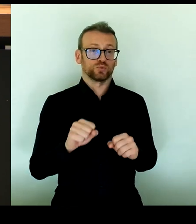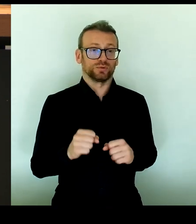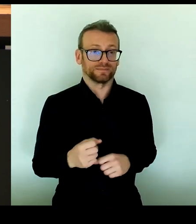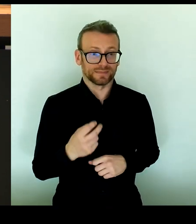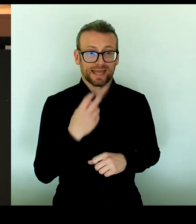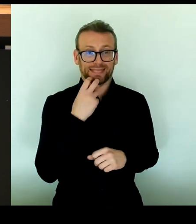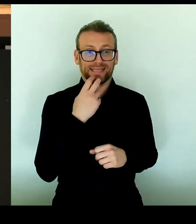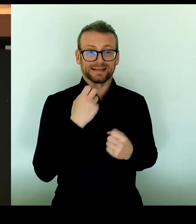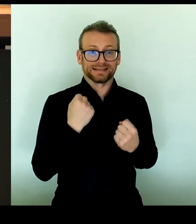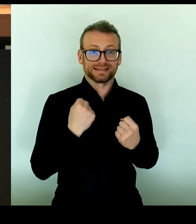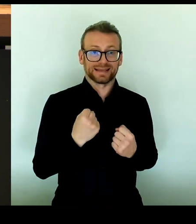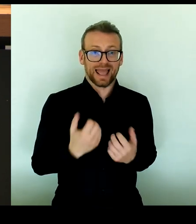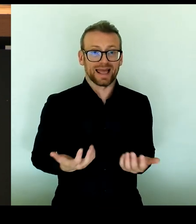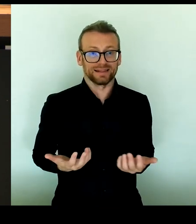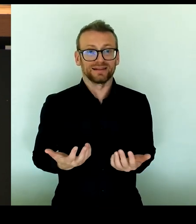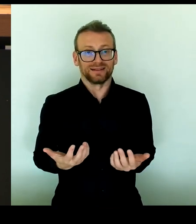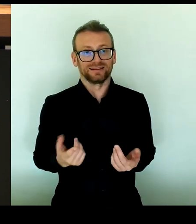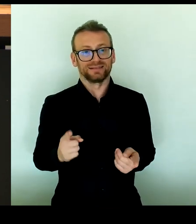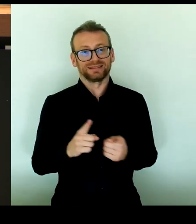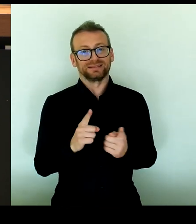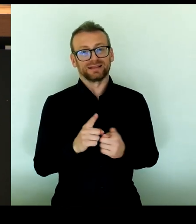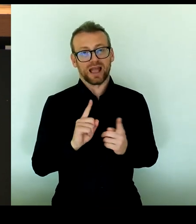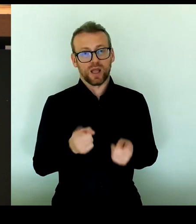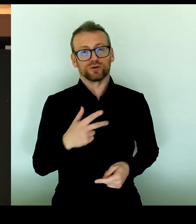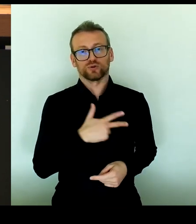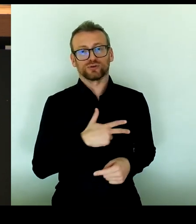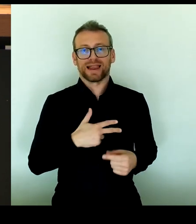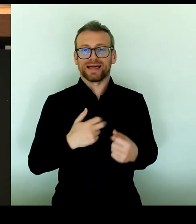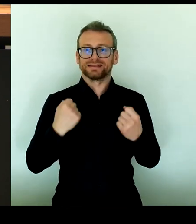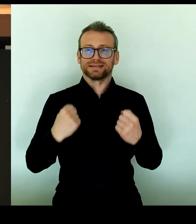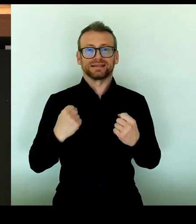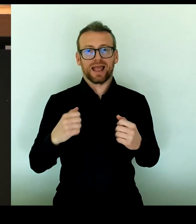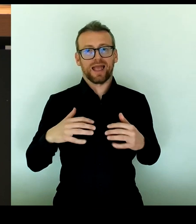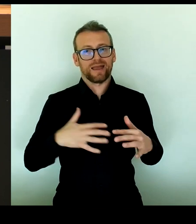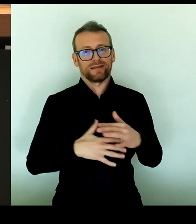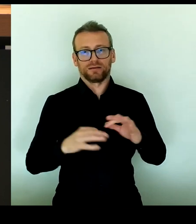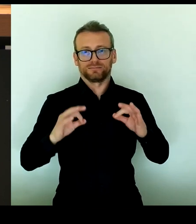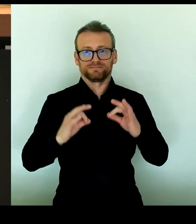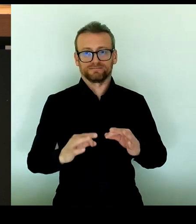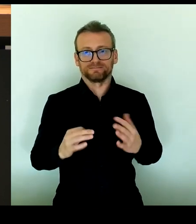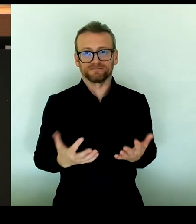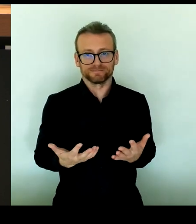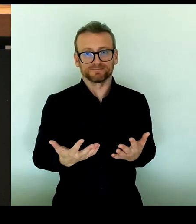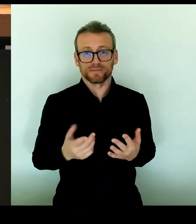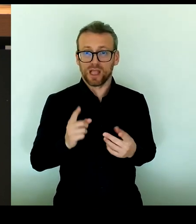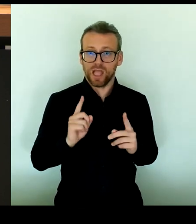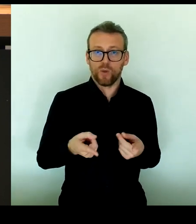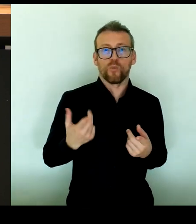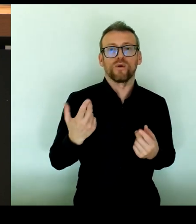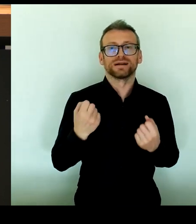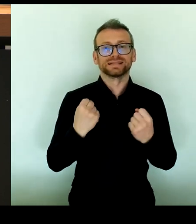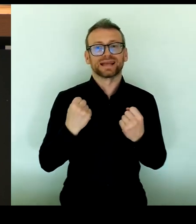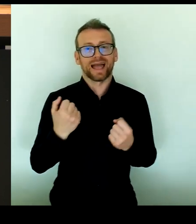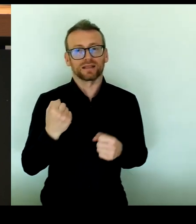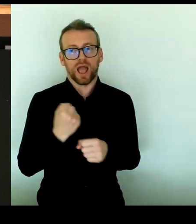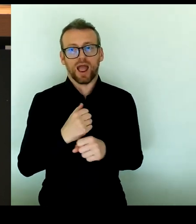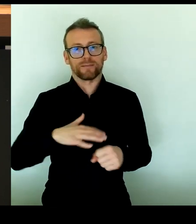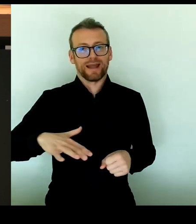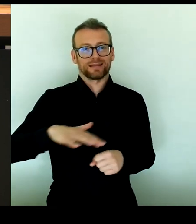Künstlerinnen und Kulturschaffenden, denn Partizipation und die Beteiligung der Künstlerinnen und Kulturschaffenden ist uns wichtig.